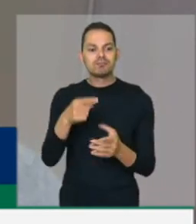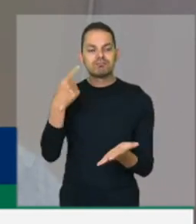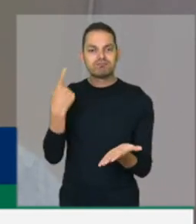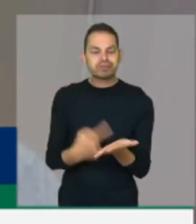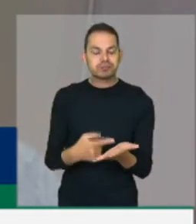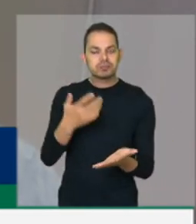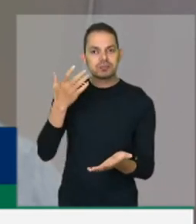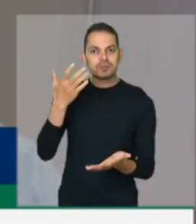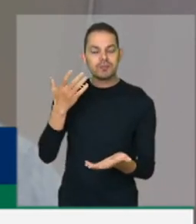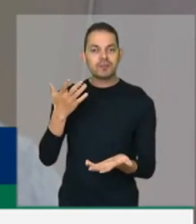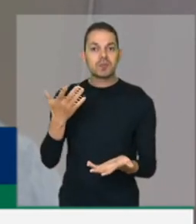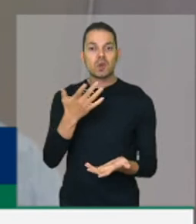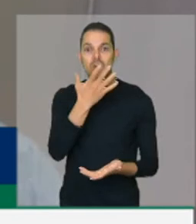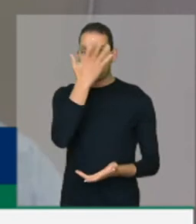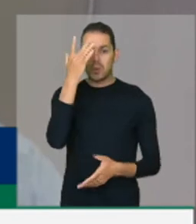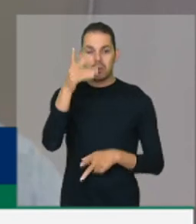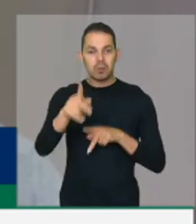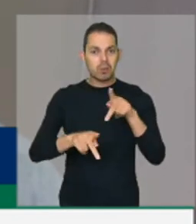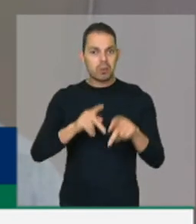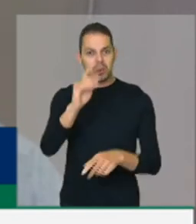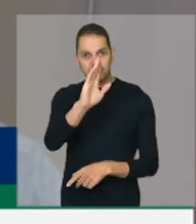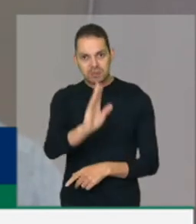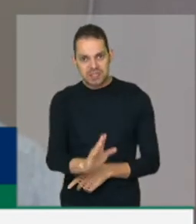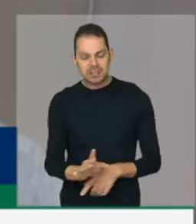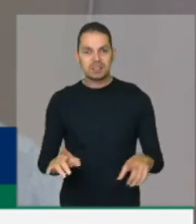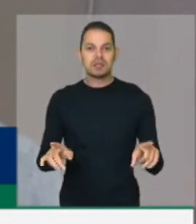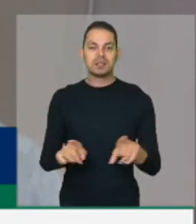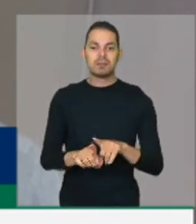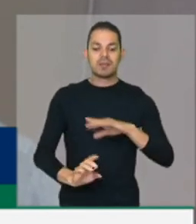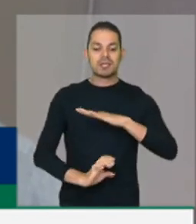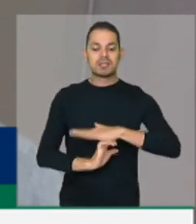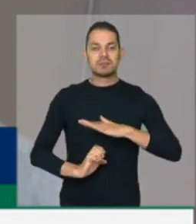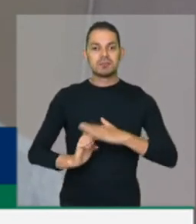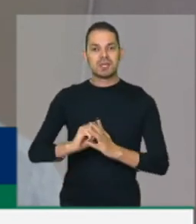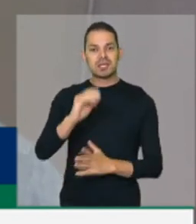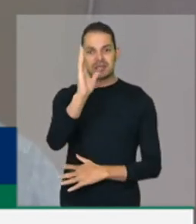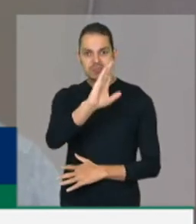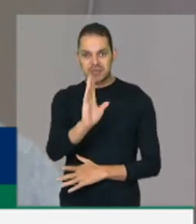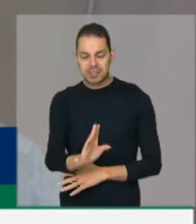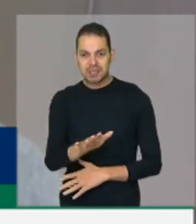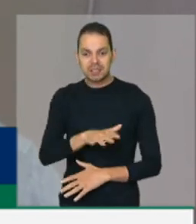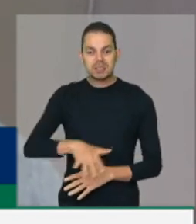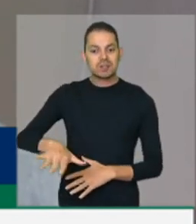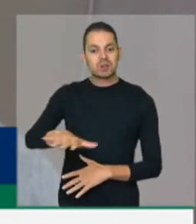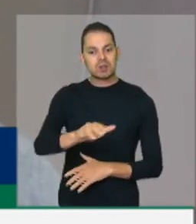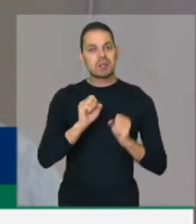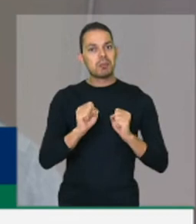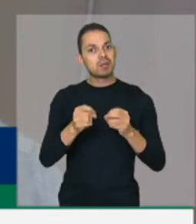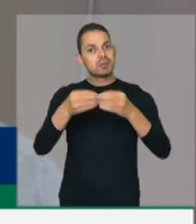NO JANTAR O ESTADO BRASILEIRO, VÃO SERVIR NO JANTAR AS EMPRESAS BRASILEIRAS. É MUITO TRISTE ESSA SITUAÇÃO E O